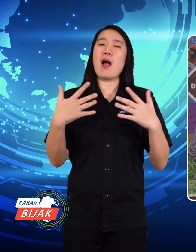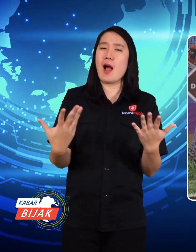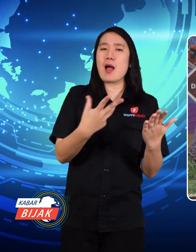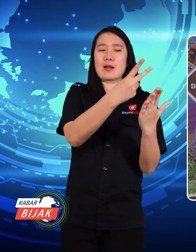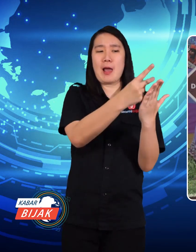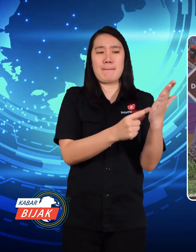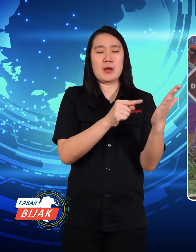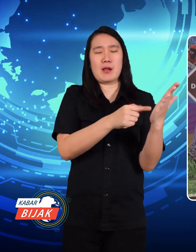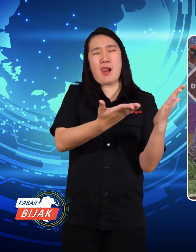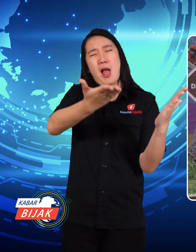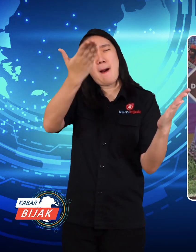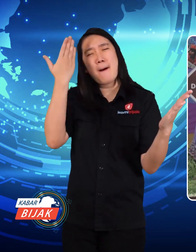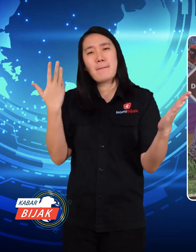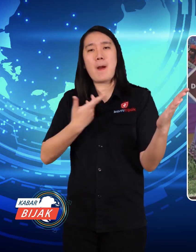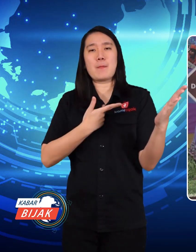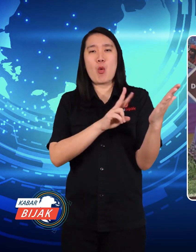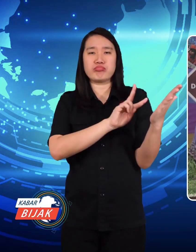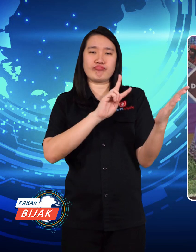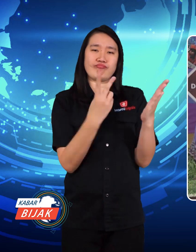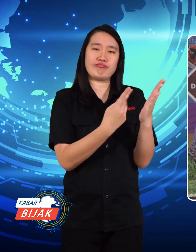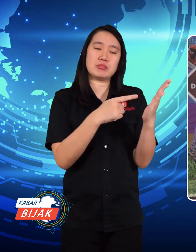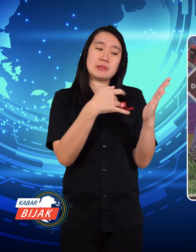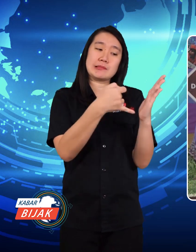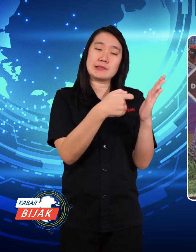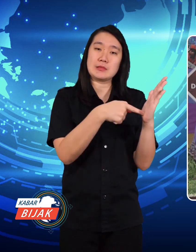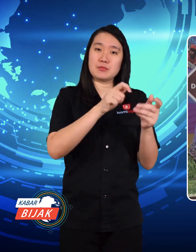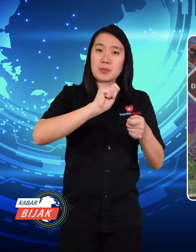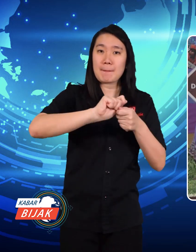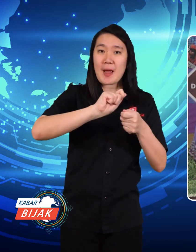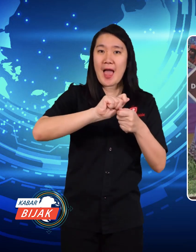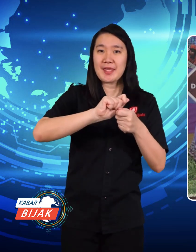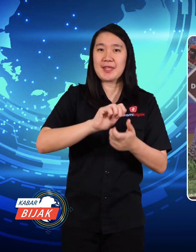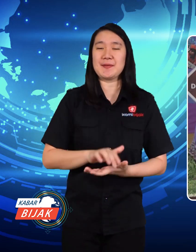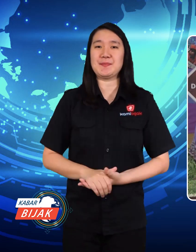maka Raperda lama mau diganti dan diperbaiki isi.